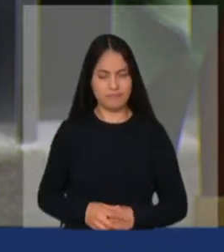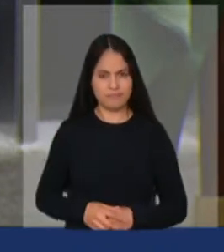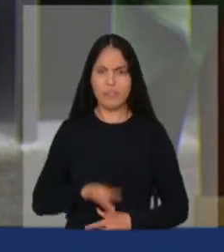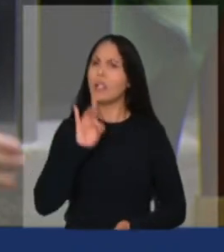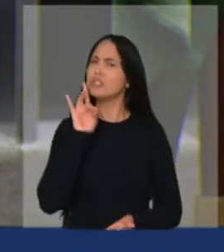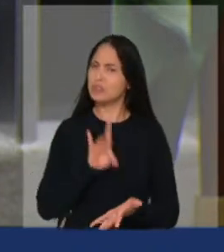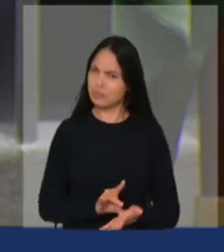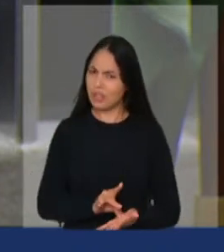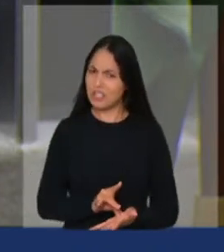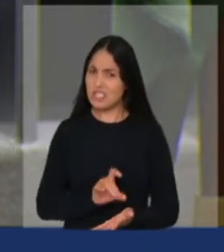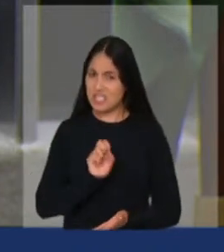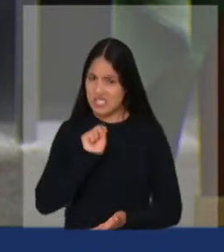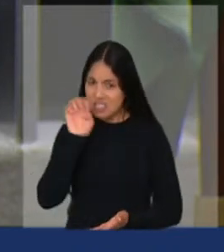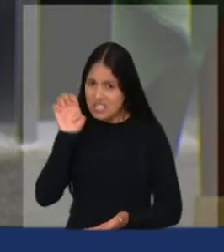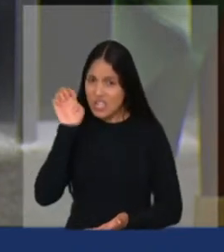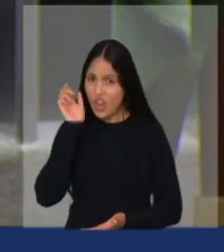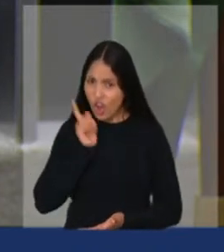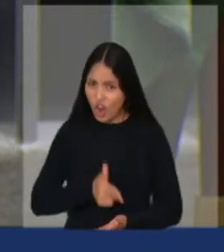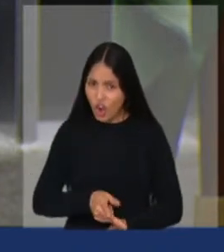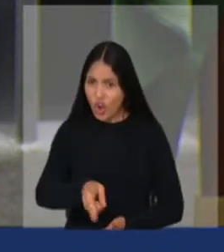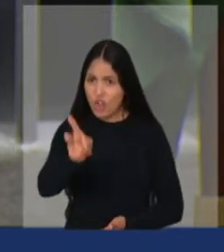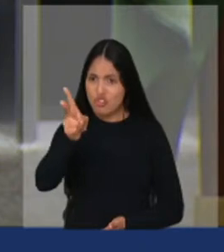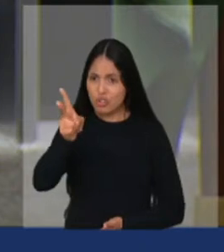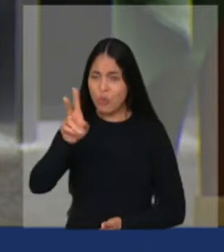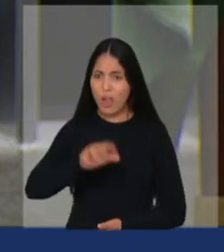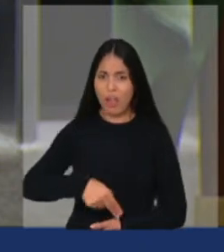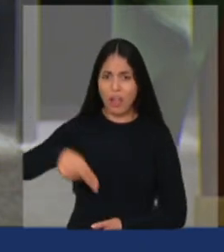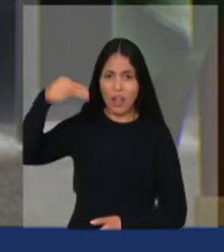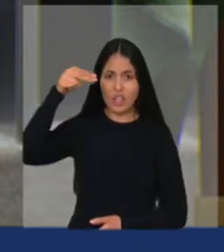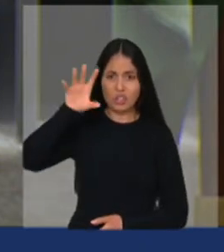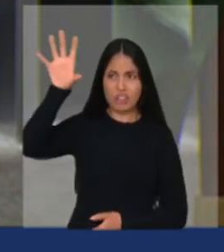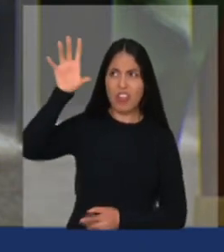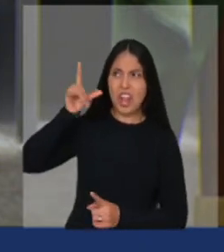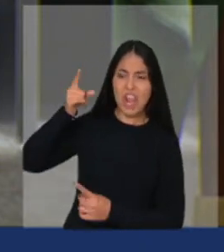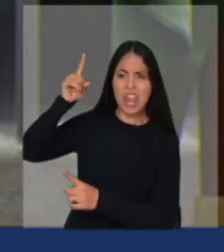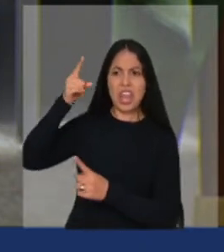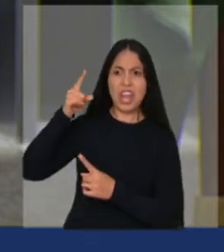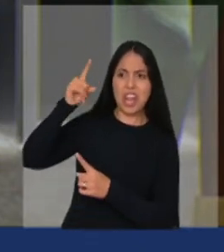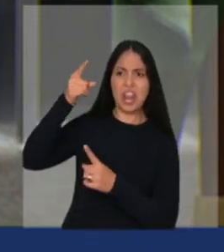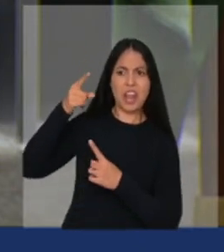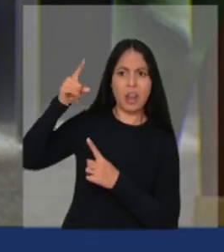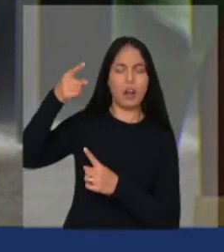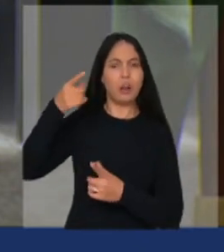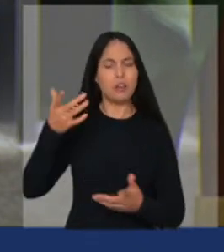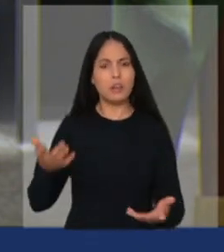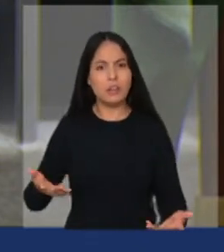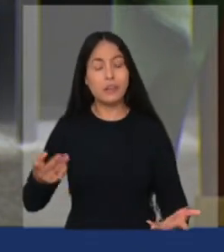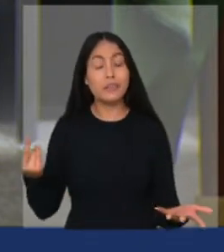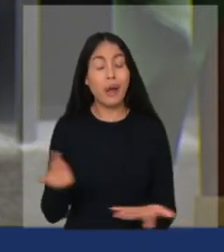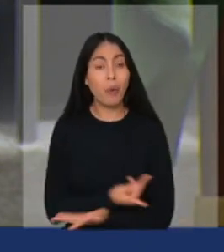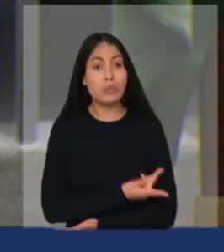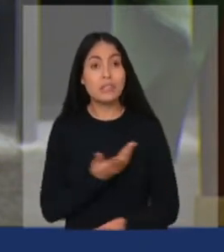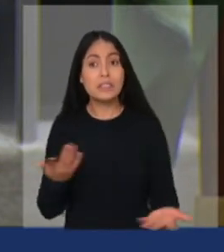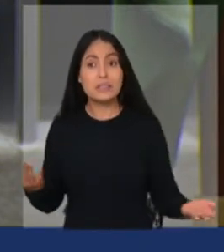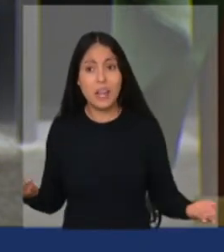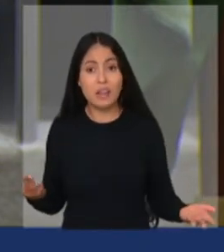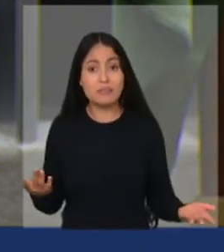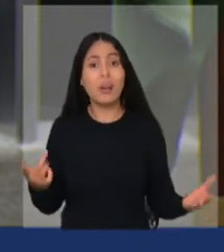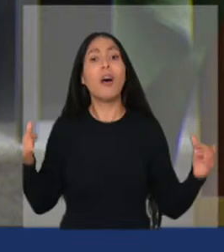CONCLUÍDAS HÁ MUITO TEMPO, NÓS VIMOS UM ACIDENTE ACONTECEM EM SERRA TALHADA PORQUE UM CARRO BATEU NUM VAGÃO DE TREM PARADO. MINHA GENTE, NÃO DÁ PARA ACEITAR